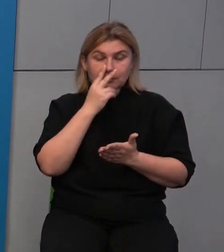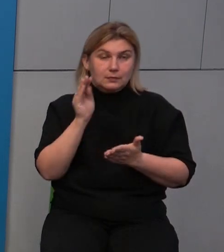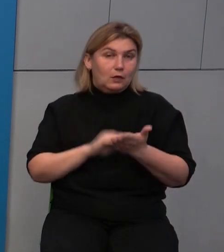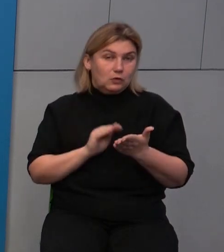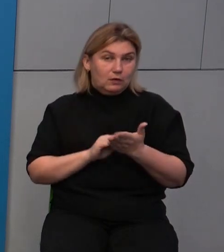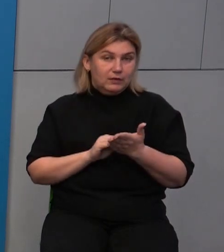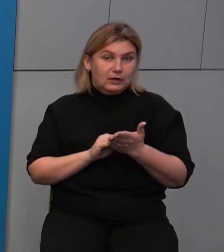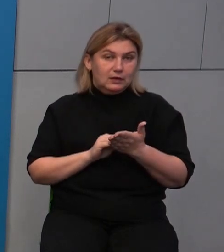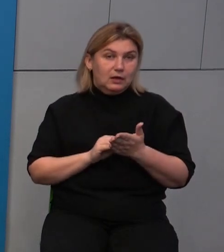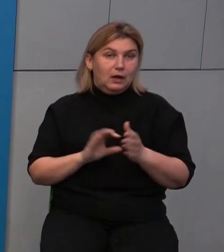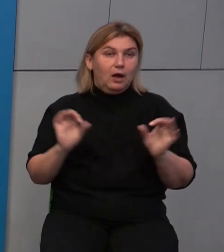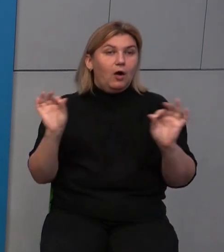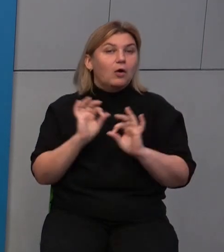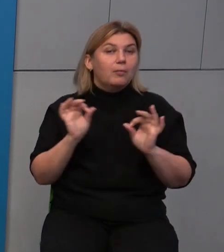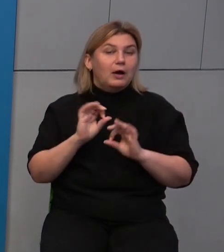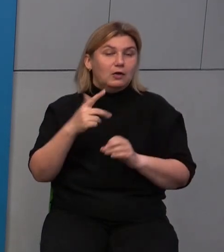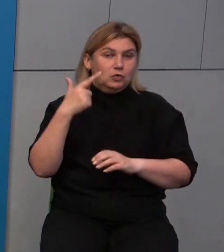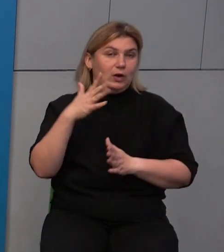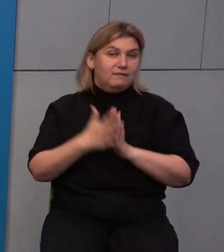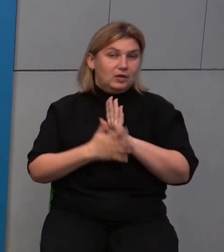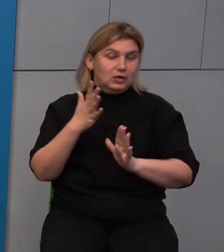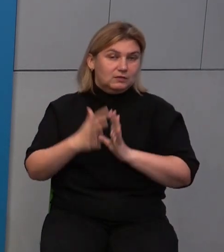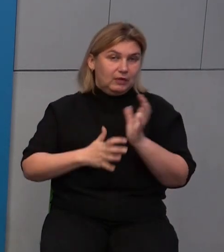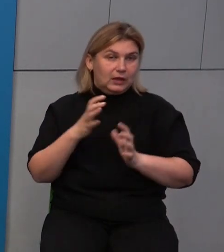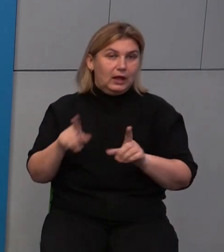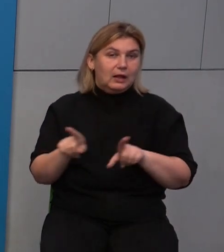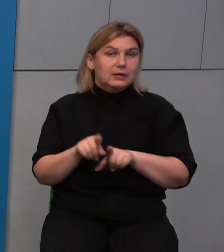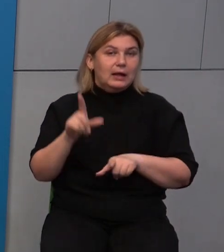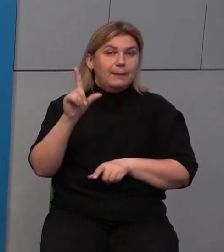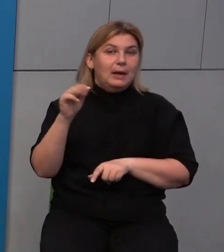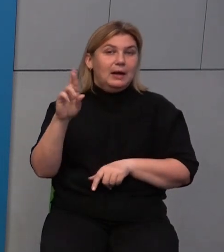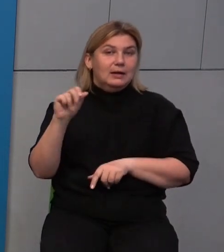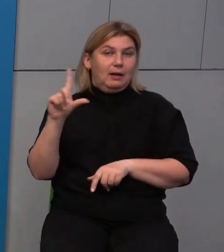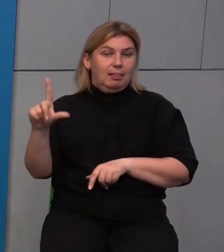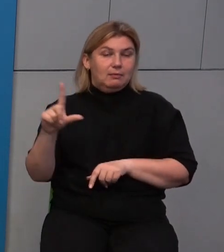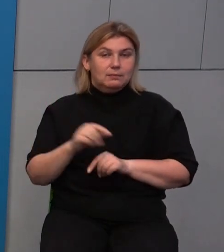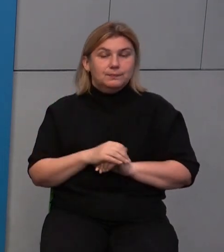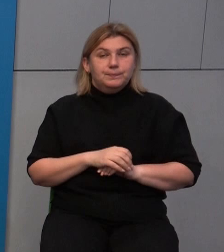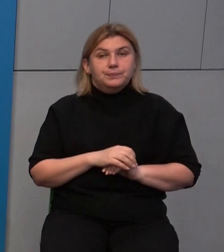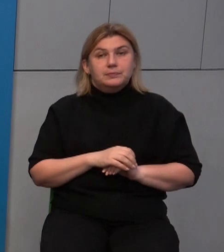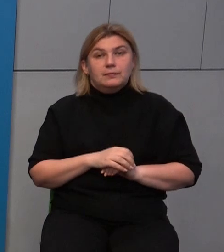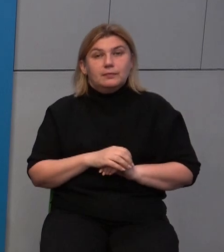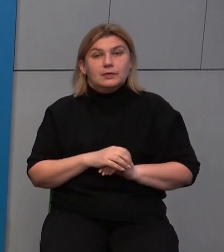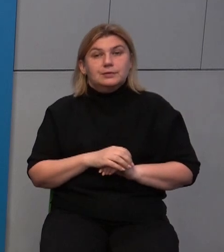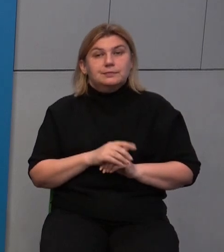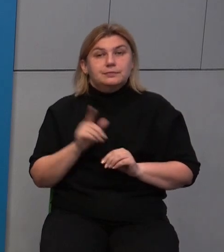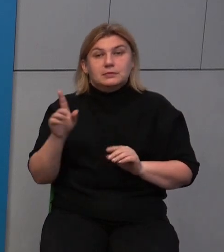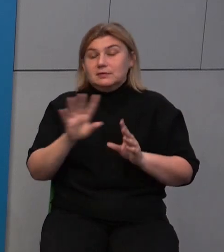okrucieństw II wojny światowej, ale też czasy PRL-u? To wszystko naraz.